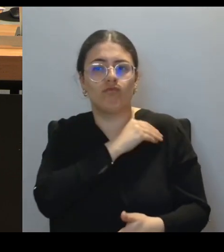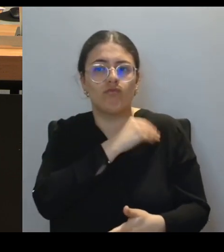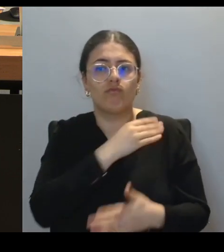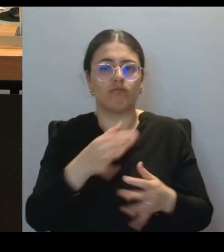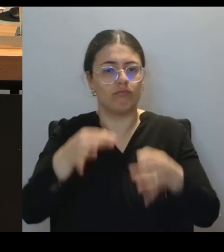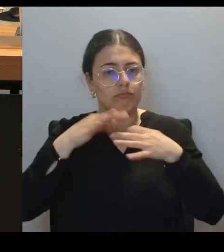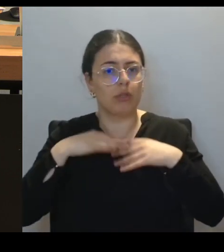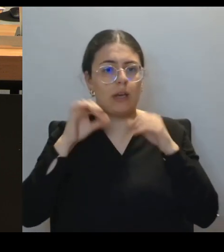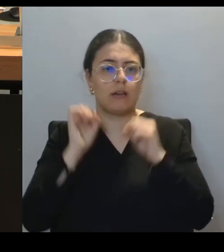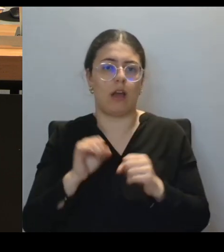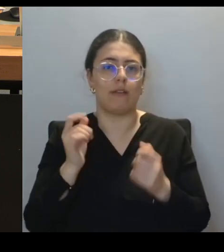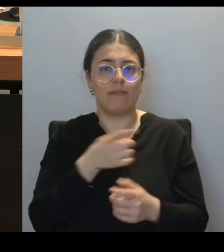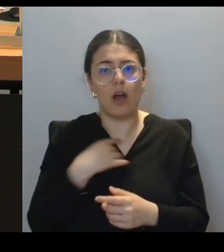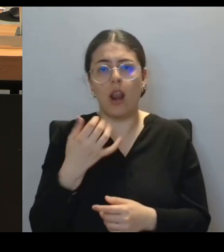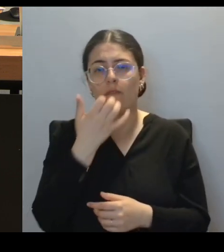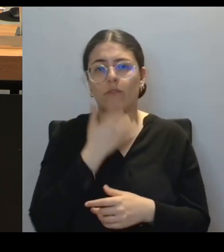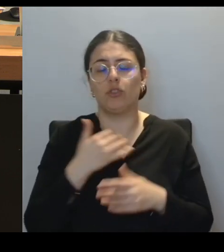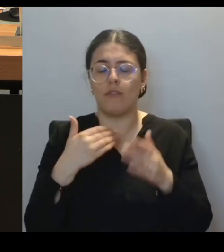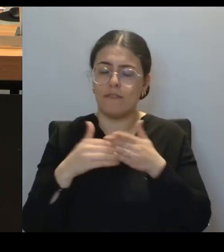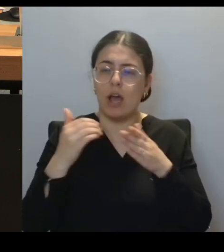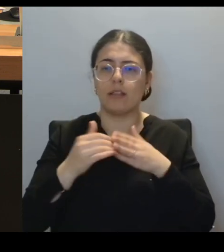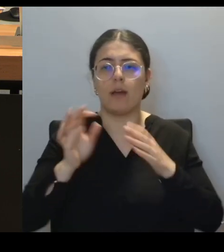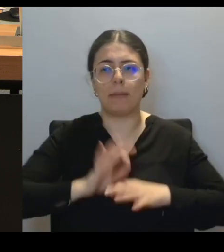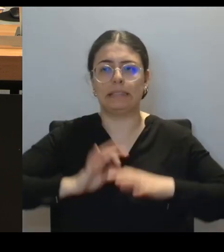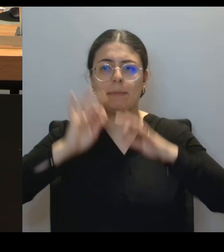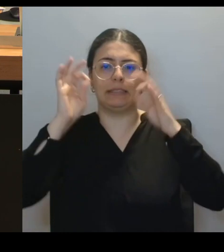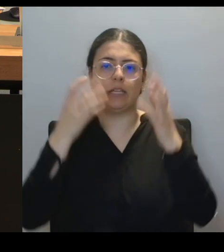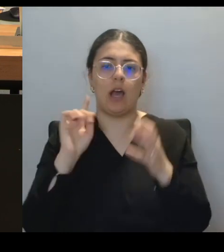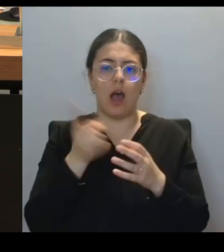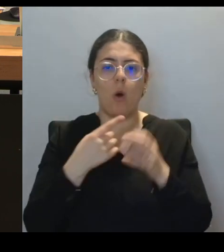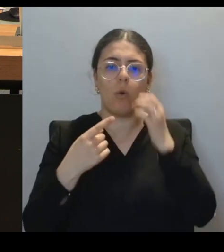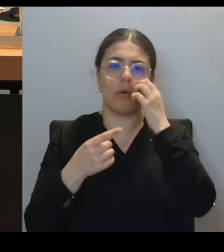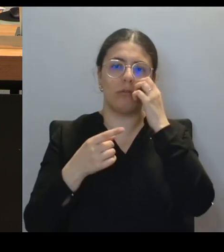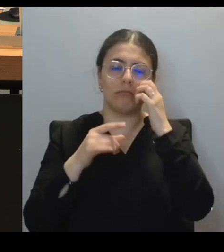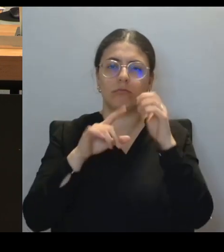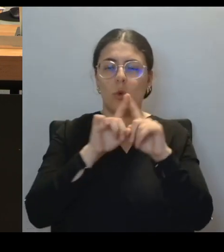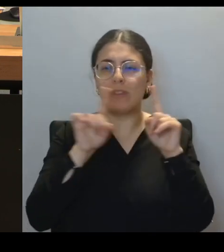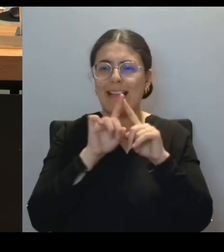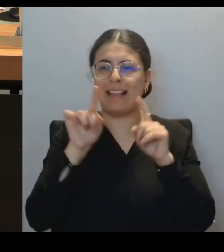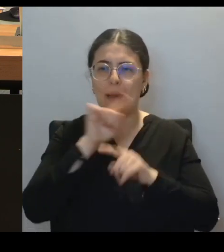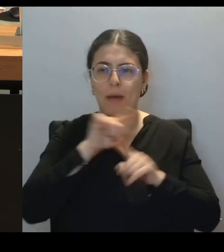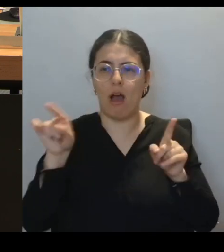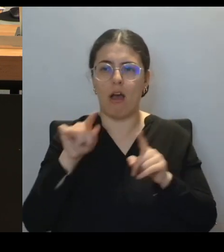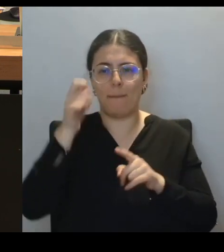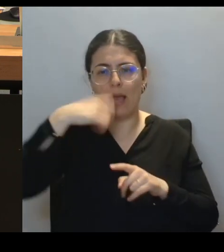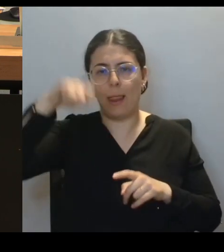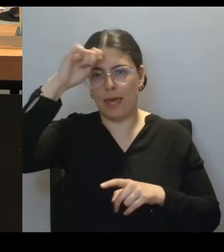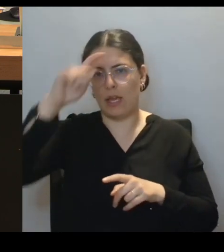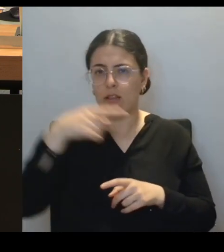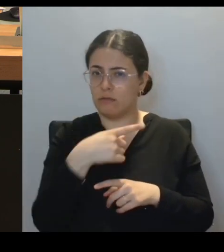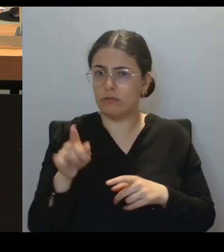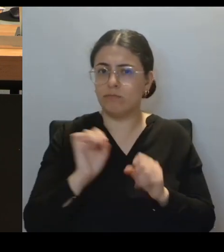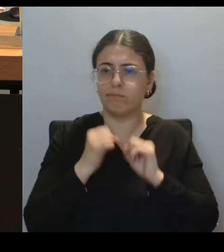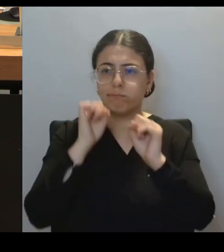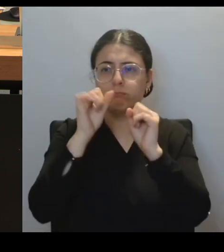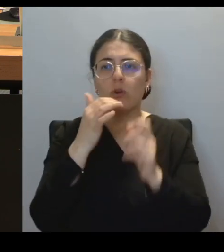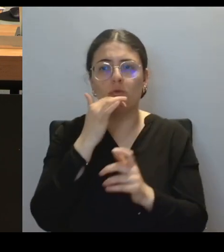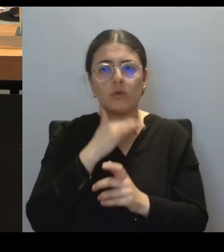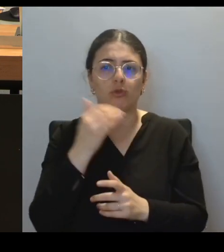der Unternehmerinnen und Unternehmer, die in Berlin in dieser Branche unterwegs sind, aufnehmen. Insofern würden wir uns freuen, wenn sie das unterstützen